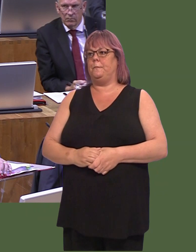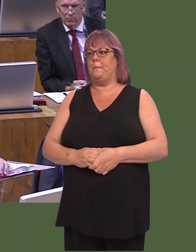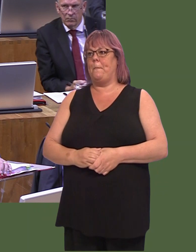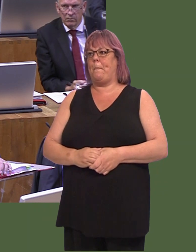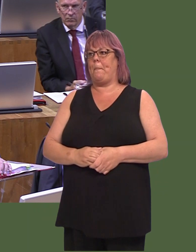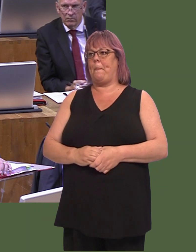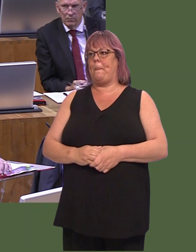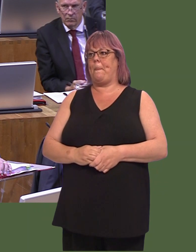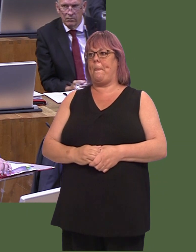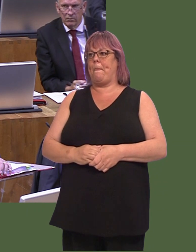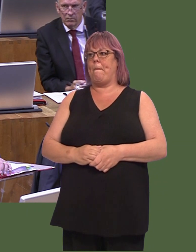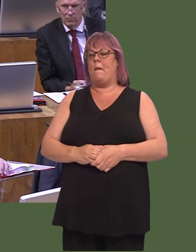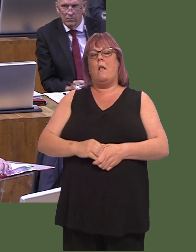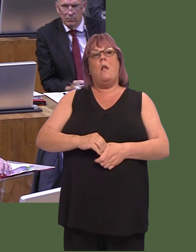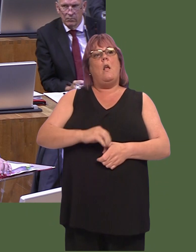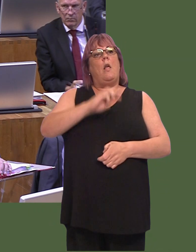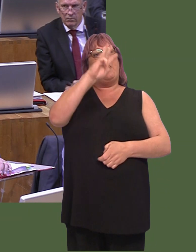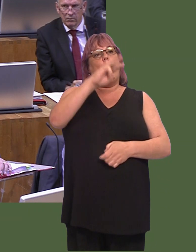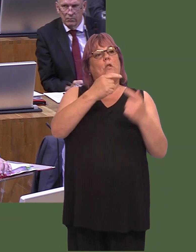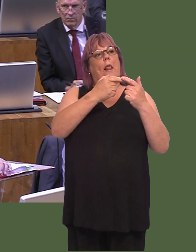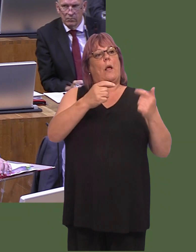yn ddigon cryf er mwyn cael Bil Cymraeg yn y pen draw.